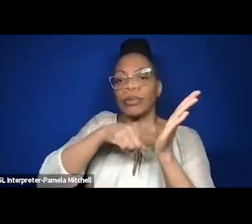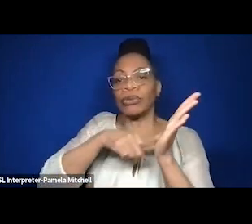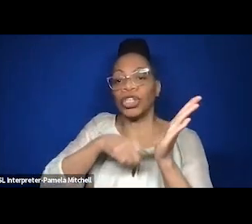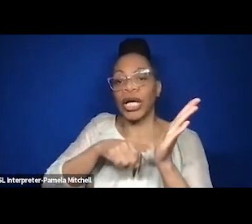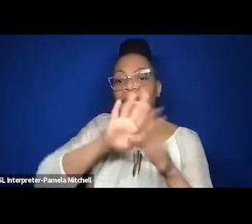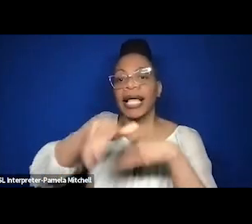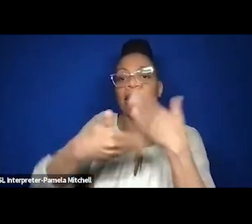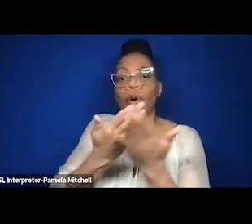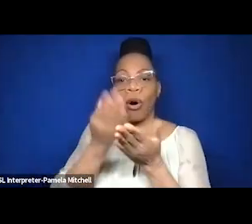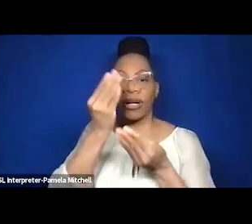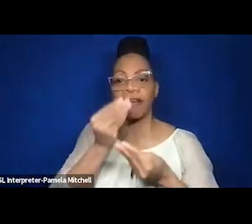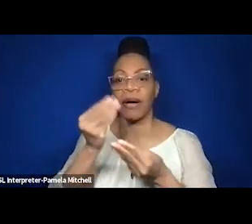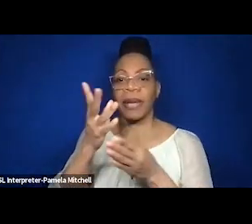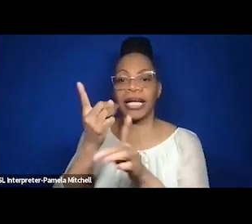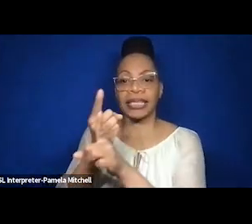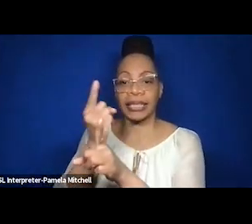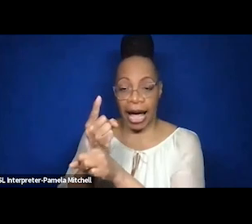al final antes de enviar todo.